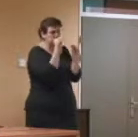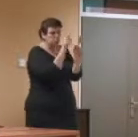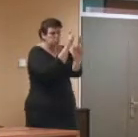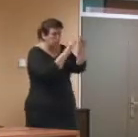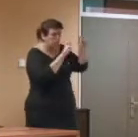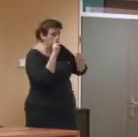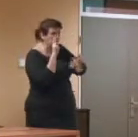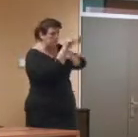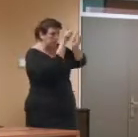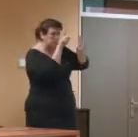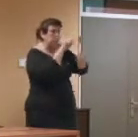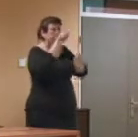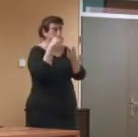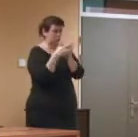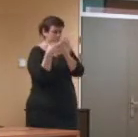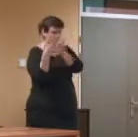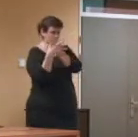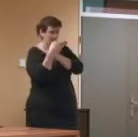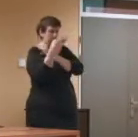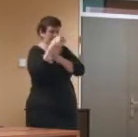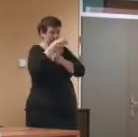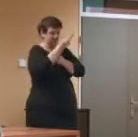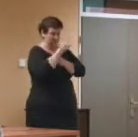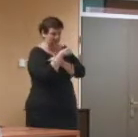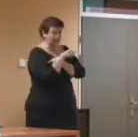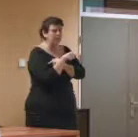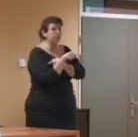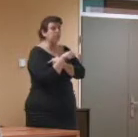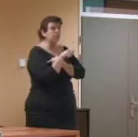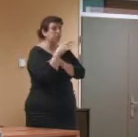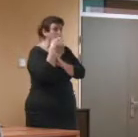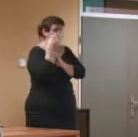Juan podrá contaros muchas cosas también, ves que en realidad no es